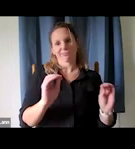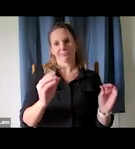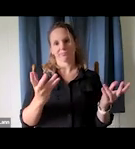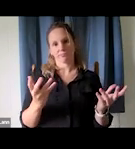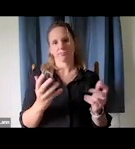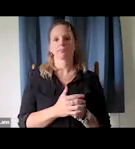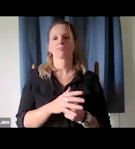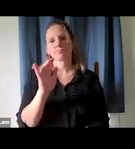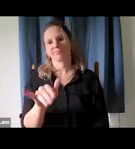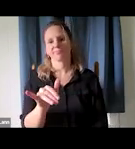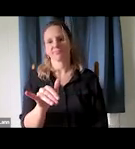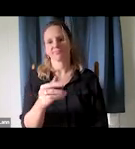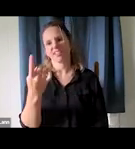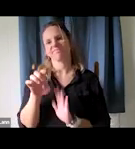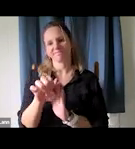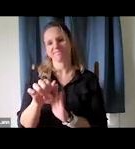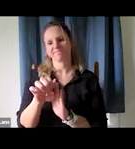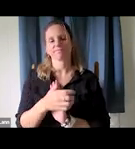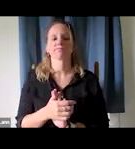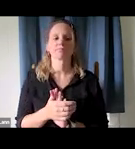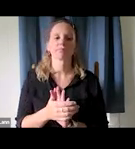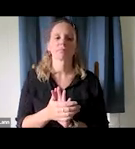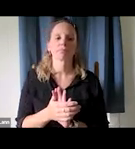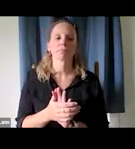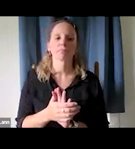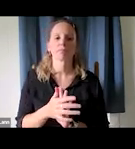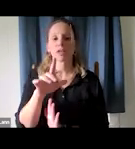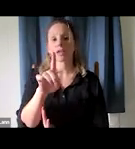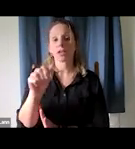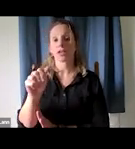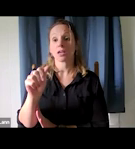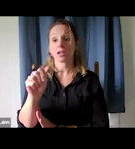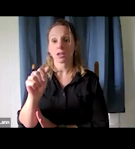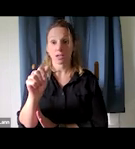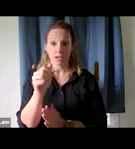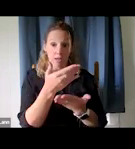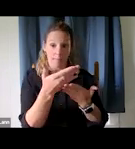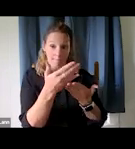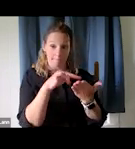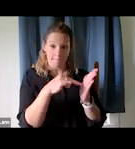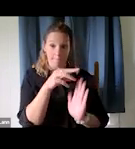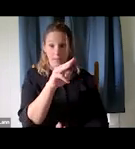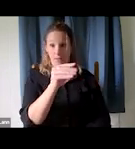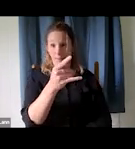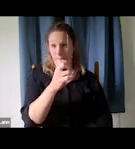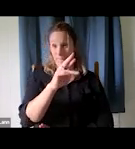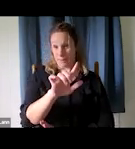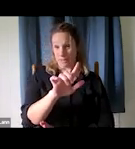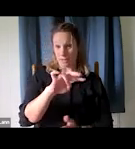Así que ese sería solo un ejemplo de eso. Cuando la DAA es material o determinante, la reclamación es denegada.